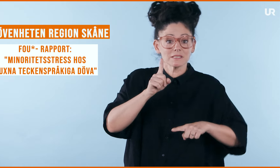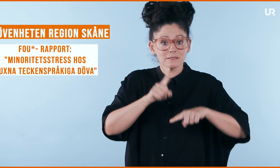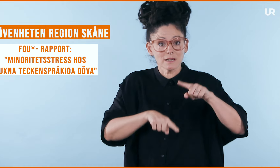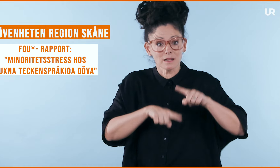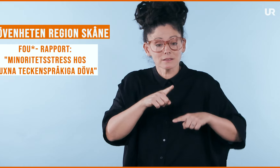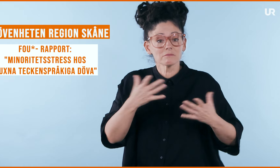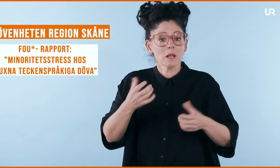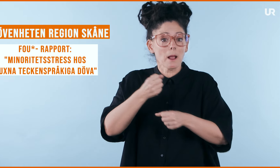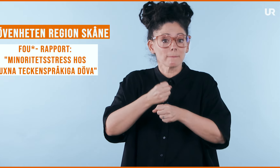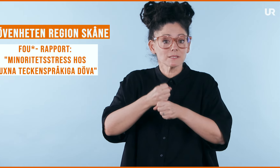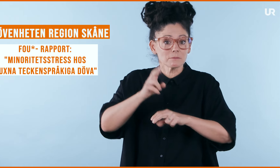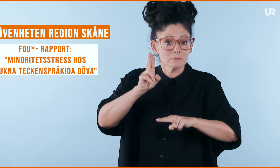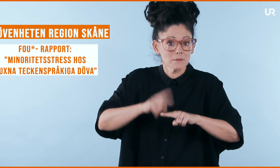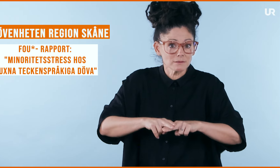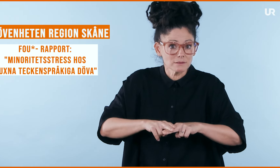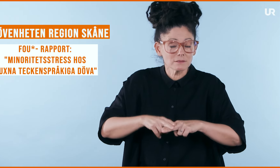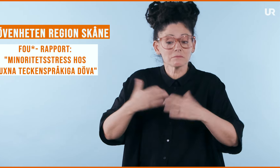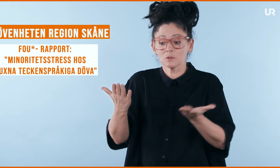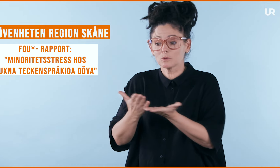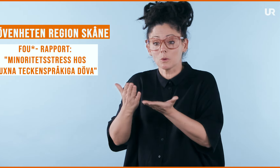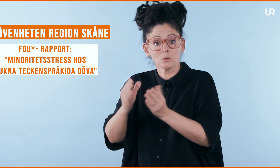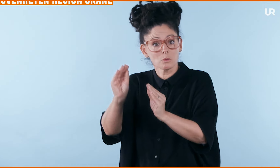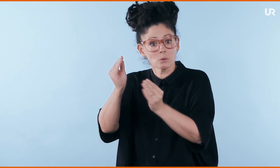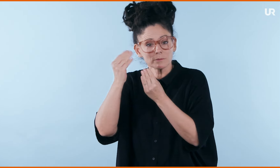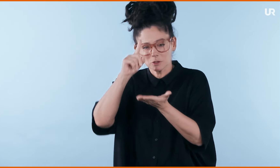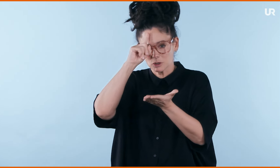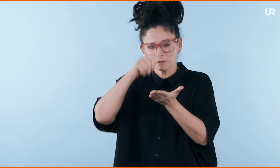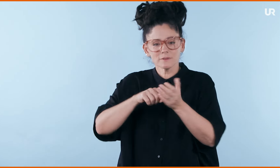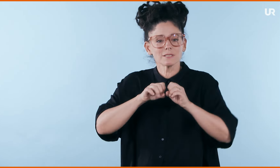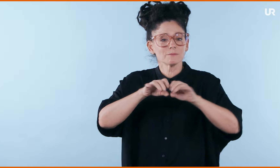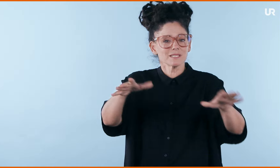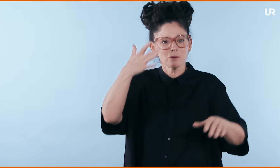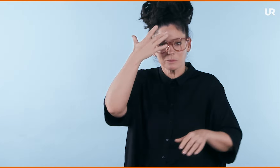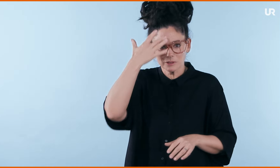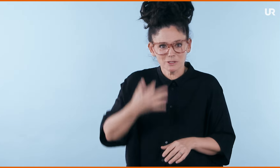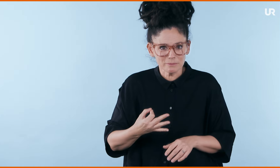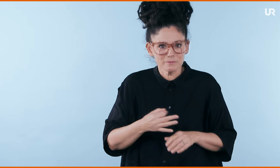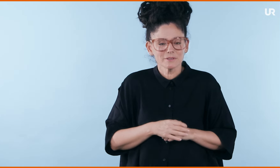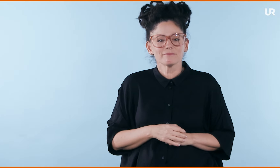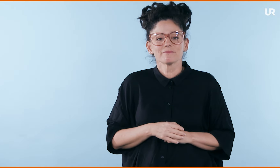Till släktingar, arbetsplats eller skola för att sprida kunskap.